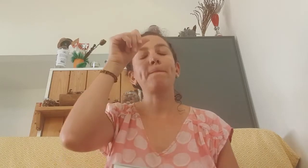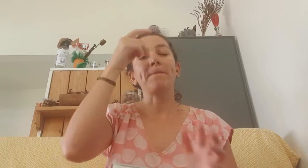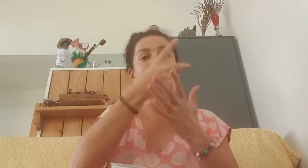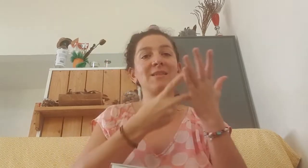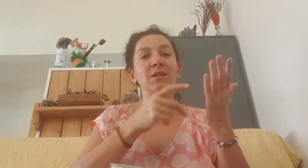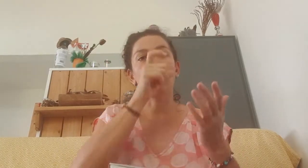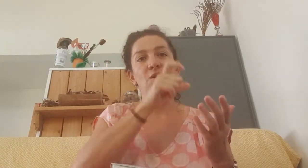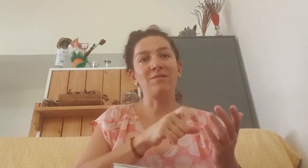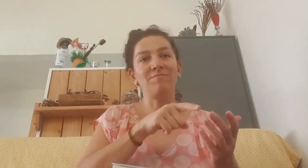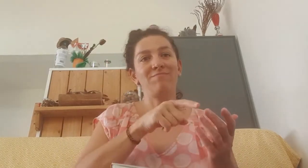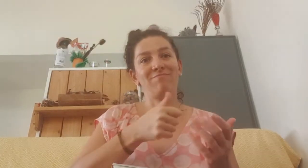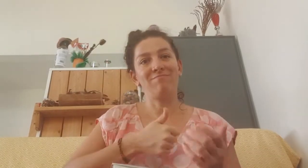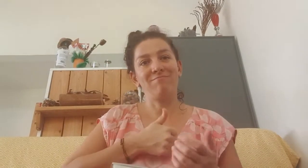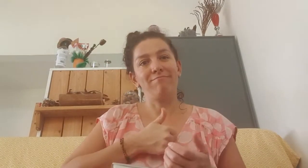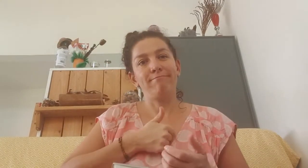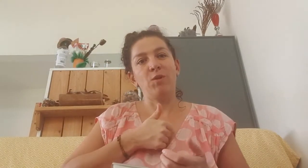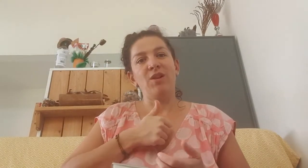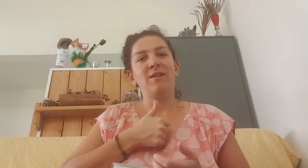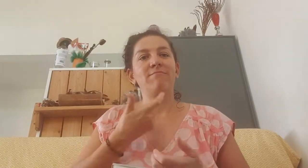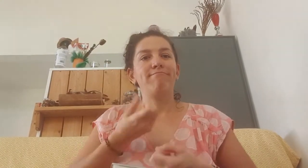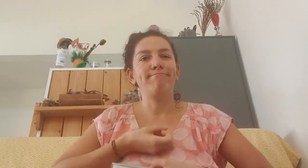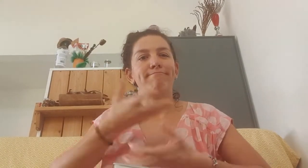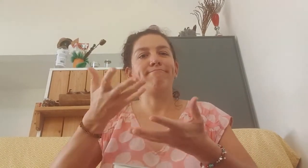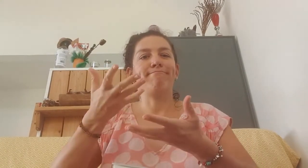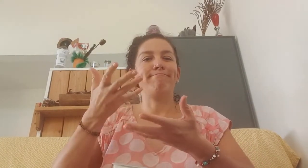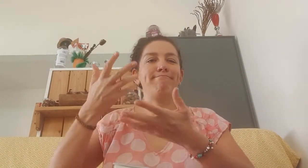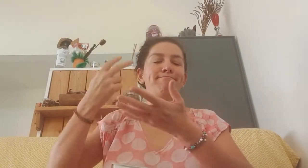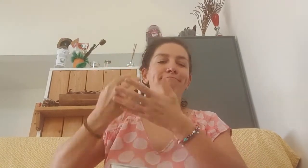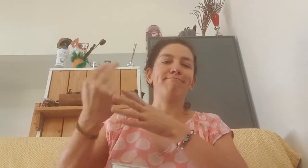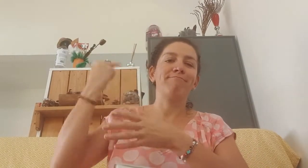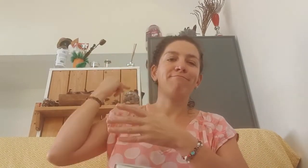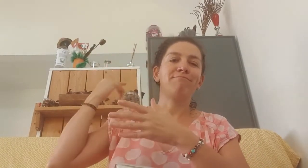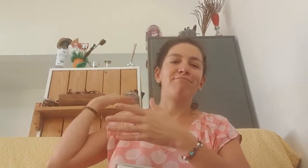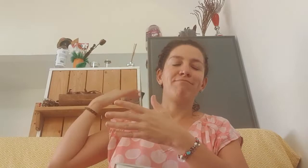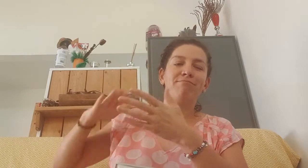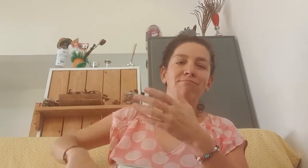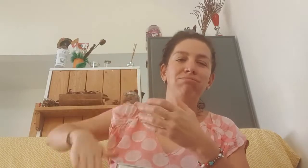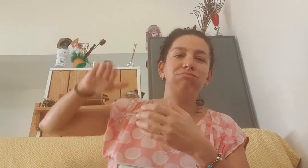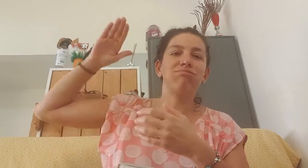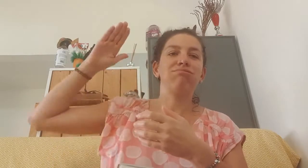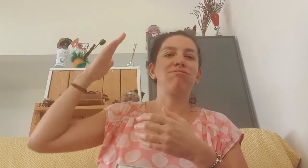C'est l'histoire personnelle du dessinateur.